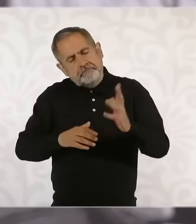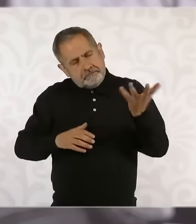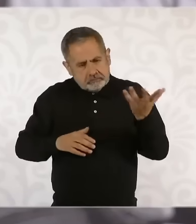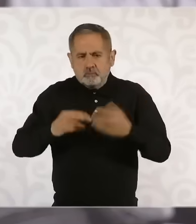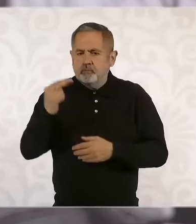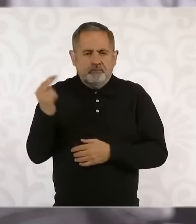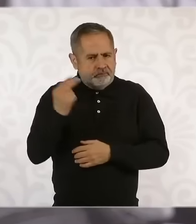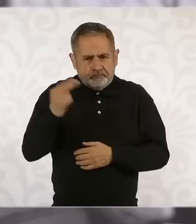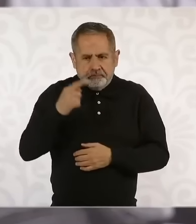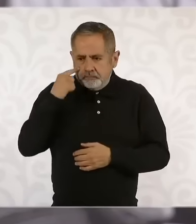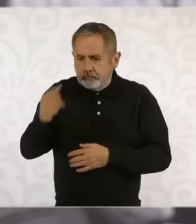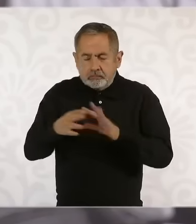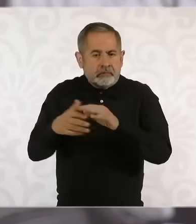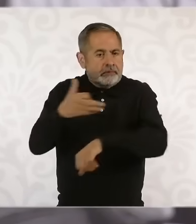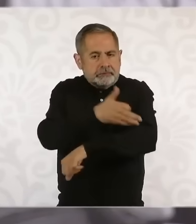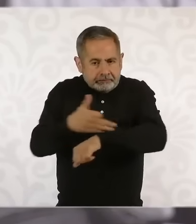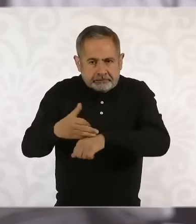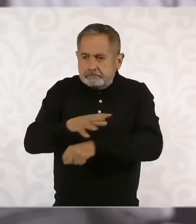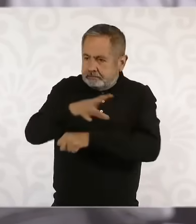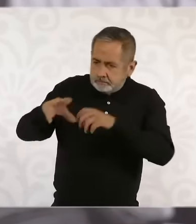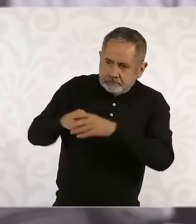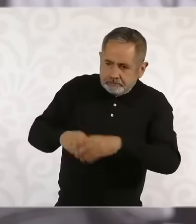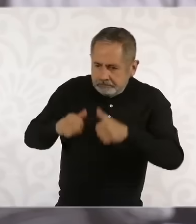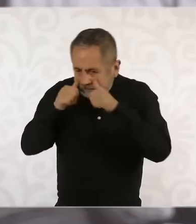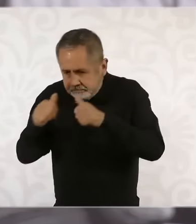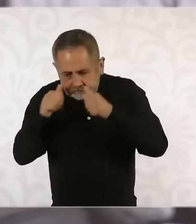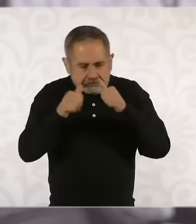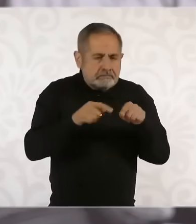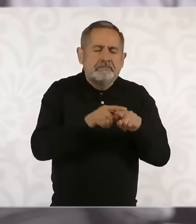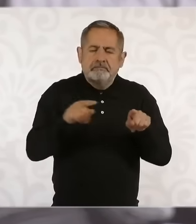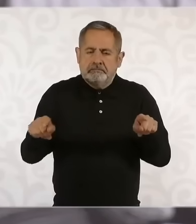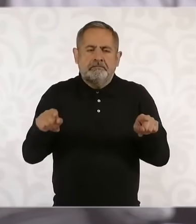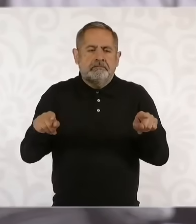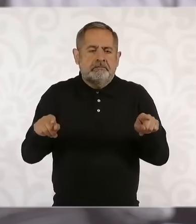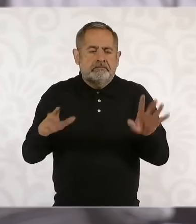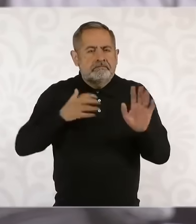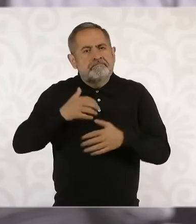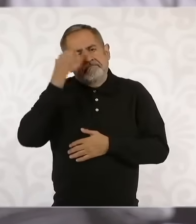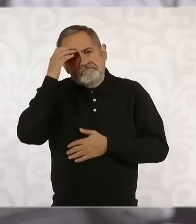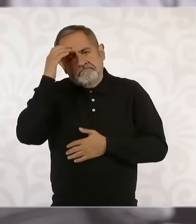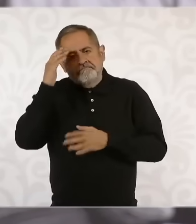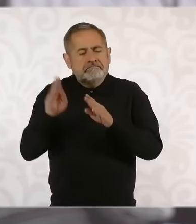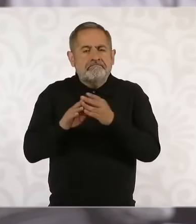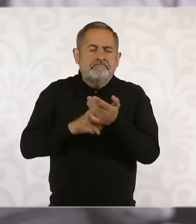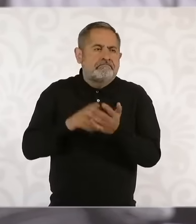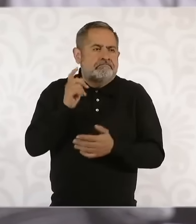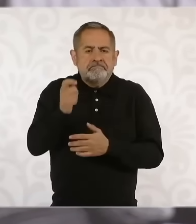problemática para las familias y todo. Entonces habrá que conocer cuáles son los últimos la última